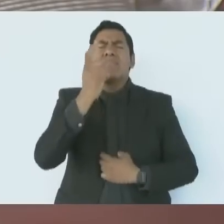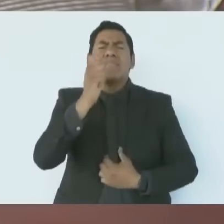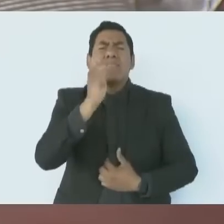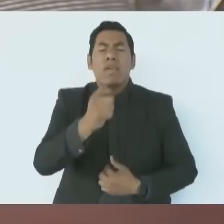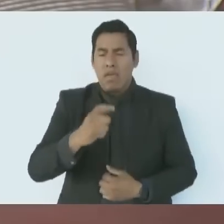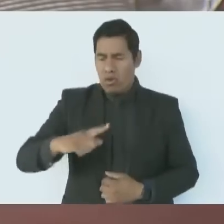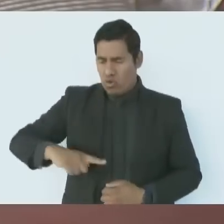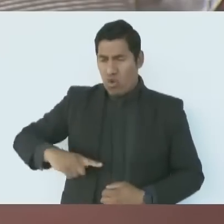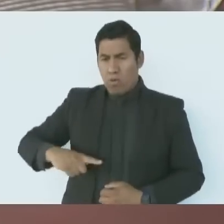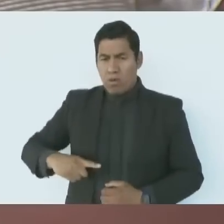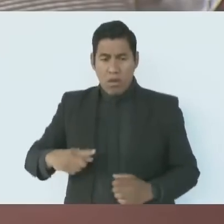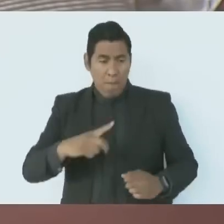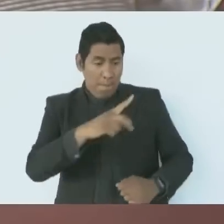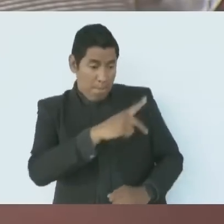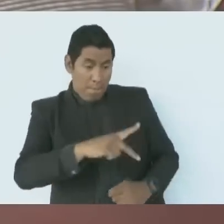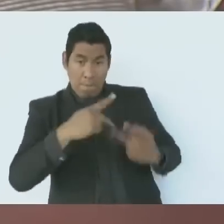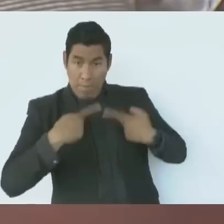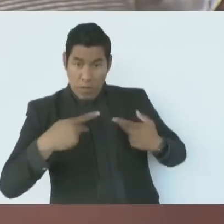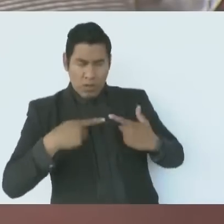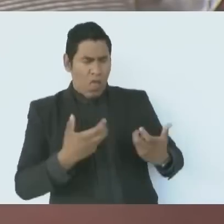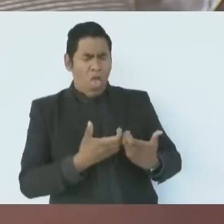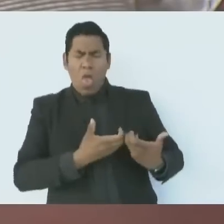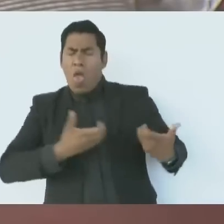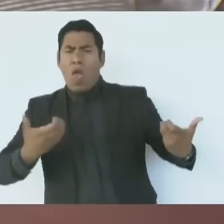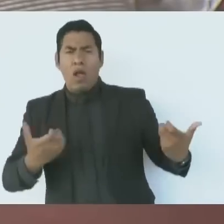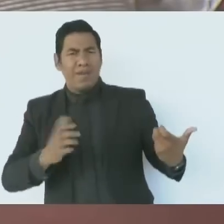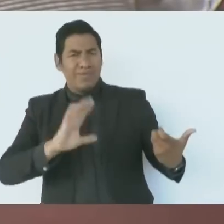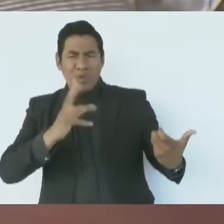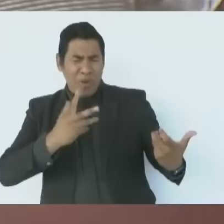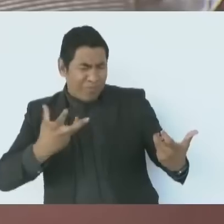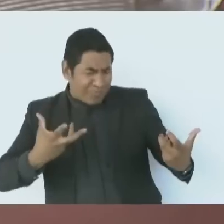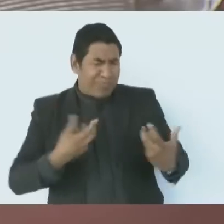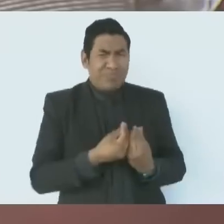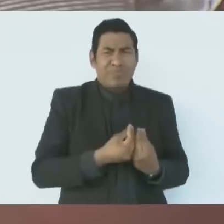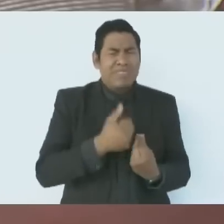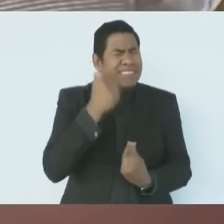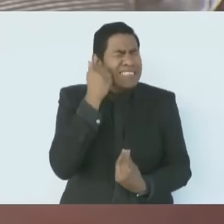de su pueblo por eso estamos nuevamente aquí cumpliendo con este compromiso y poniendo en